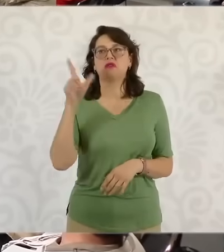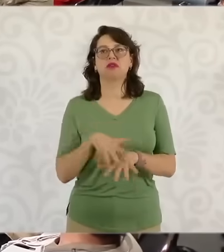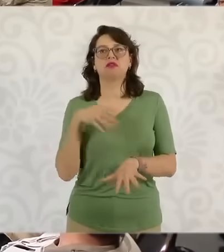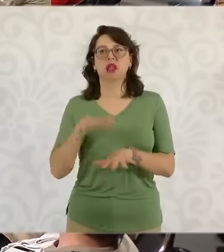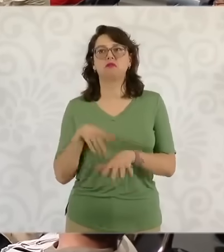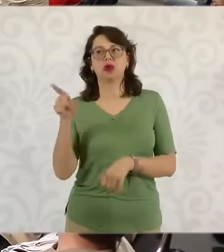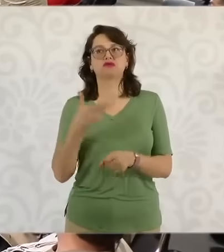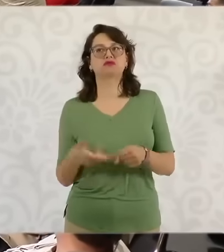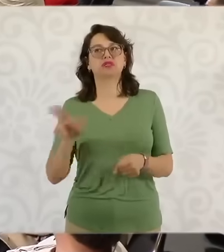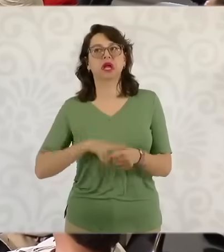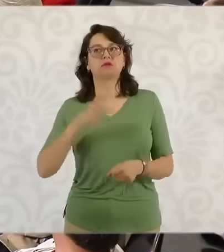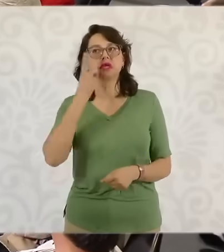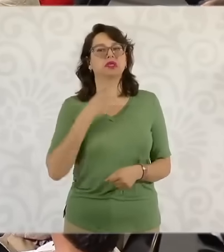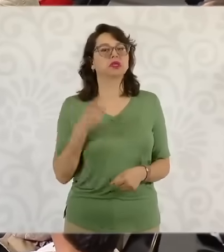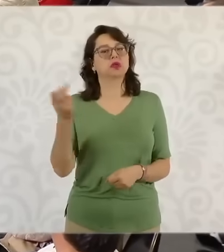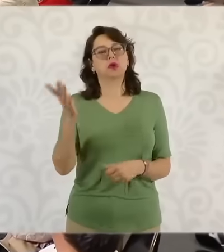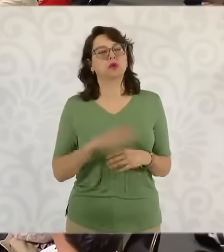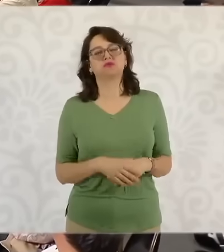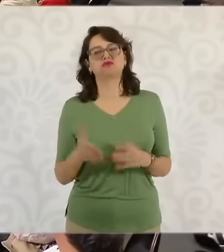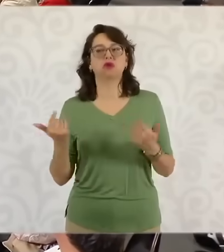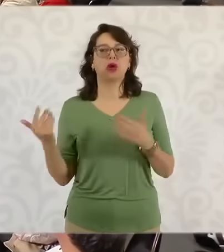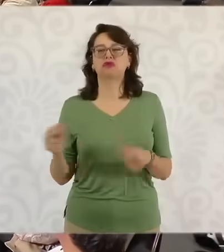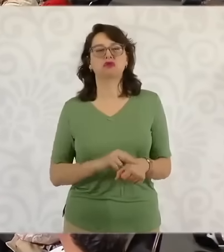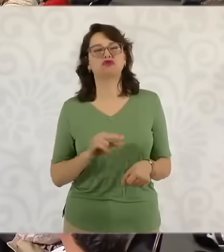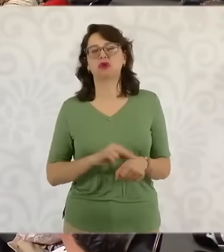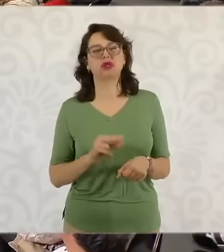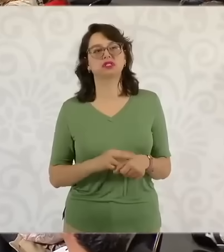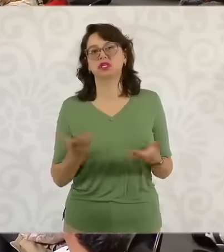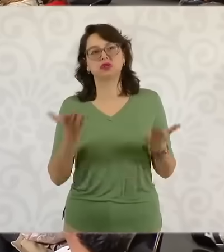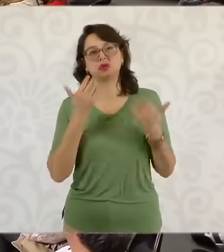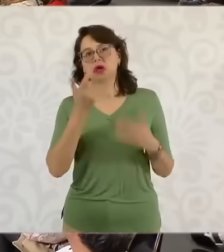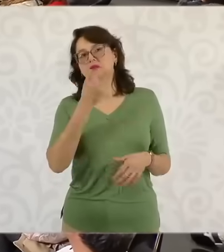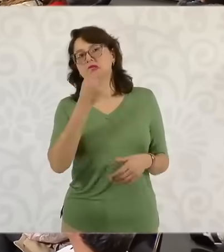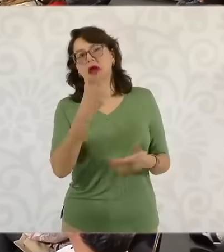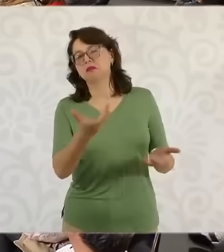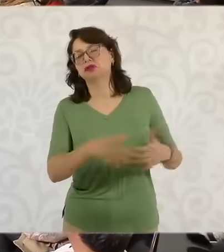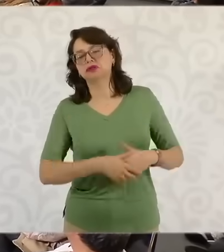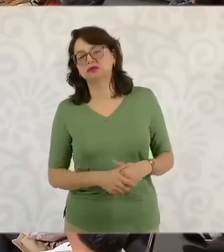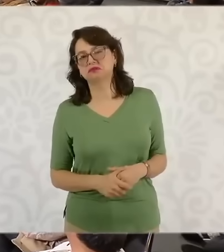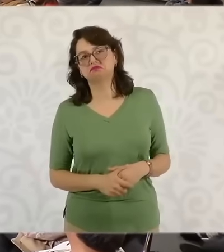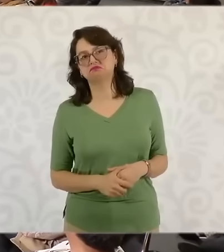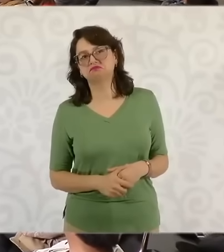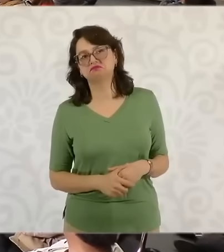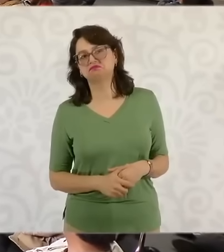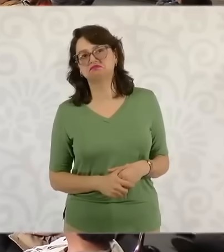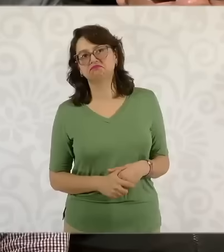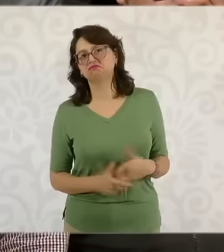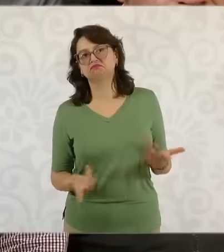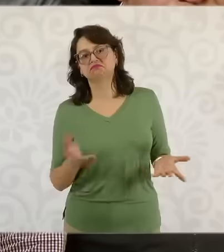llama y que no hay médicos aparte de que no hay medicamentos por cierto eh o hay escasez vamos